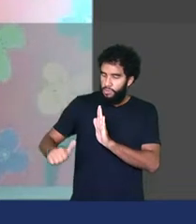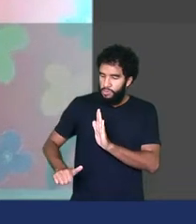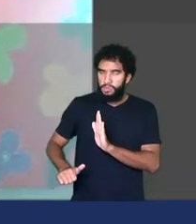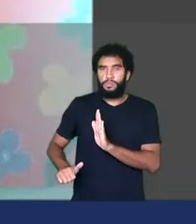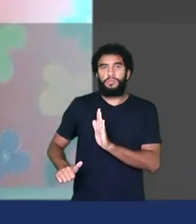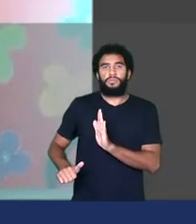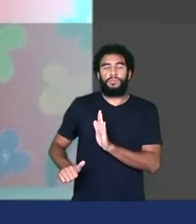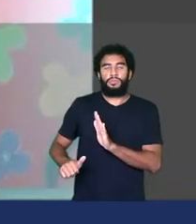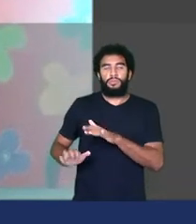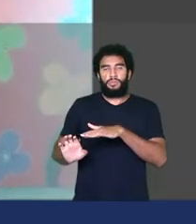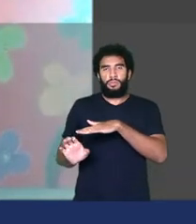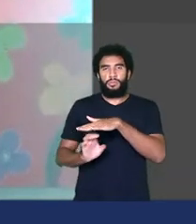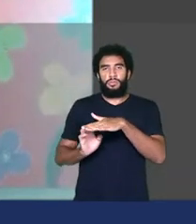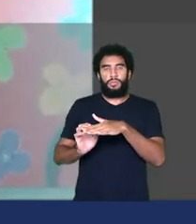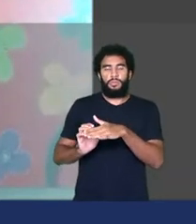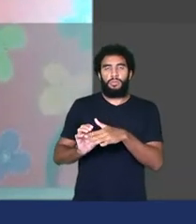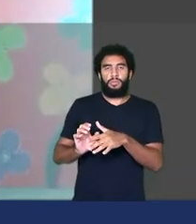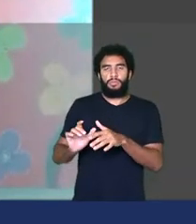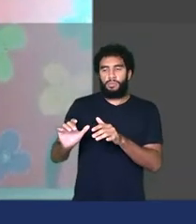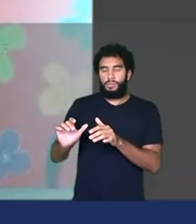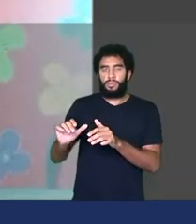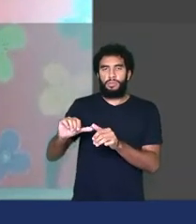INVISTO TORÇO ANALISEM COM CALMA ESTE PROJETO DE DESCONTE DAS ESTATAIS QUE TEM O PAPEL